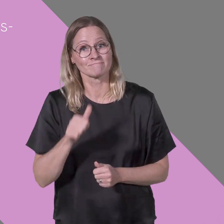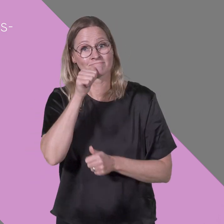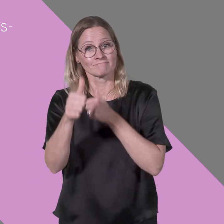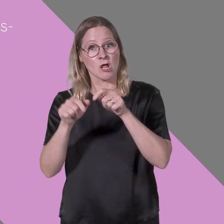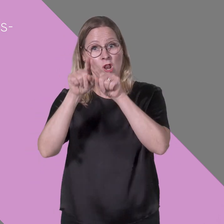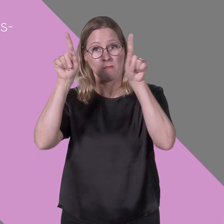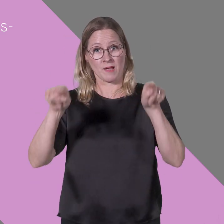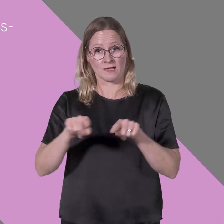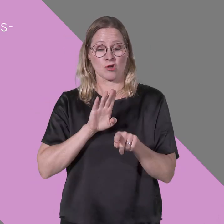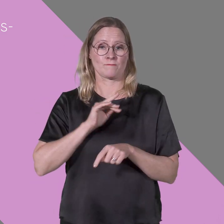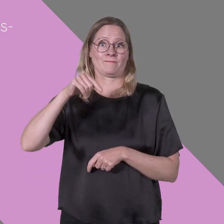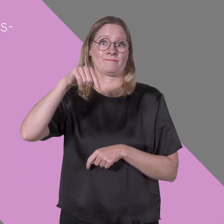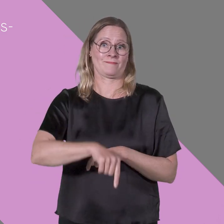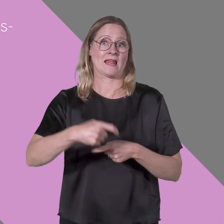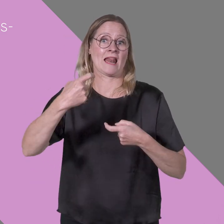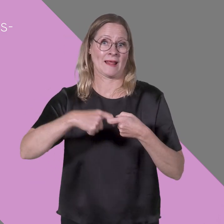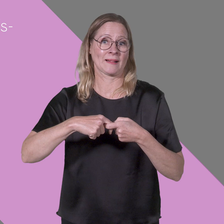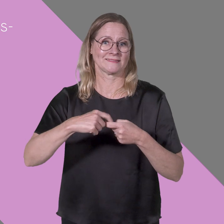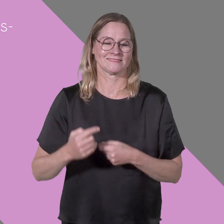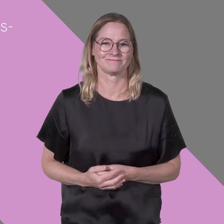Ilmoittautumislomakkeen löydät oheisen linkin takaa.